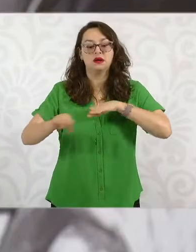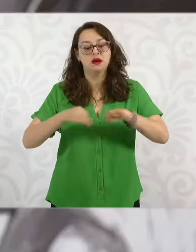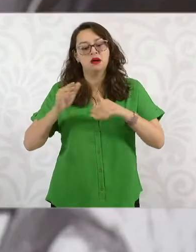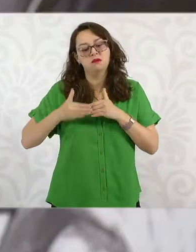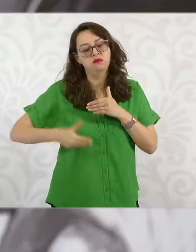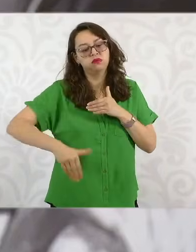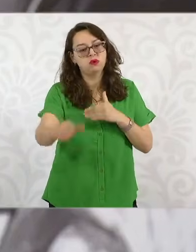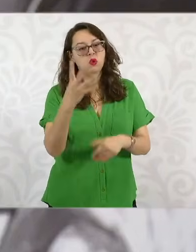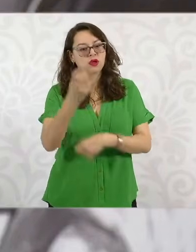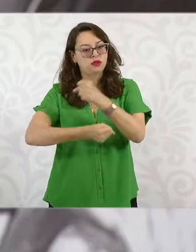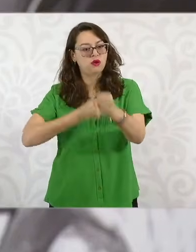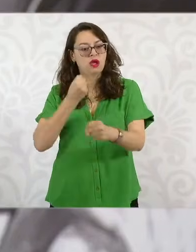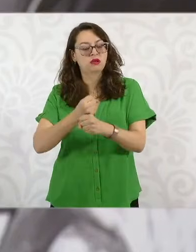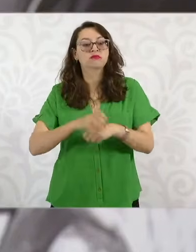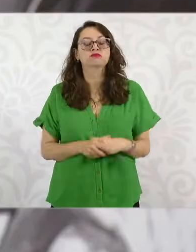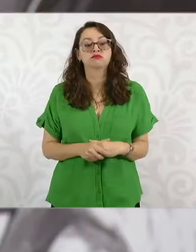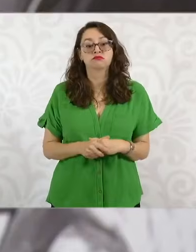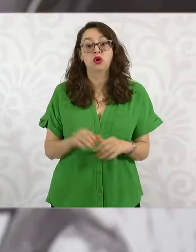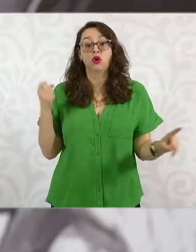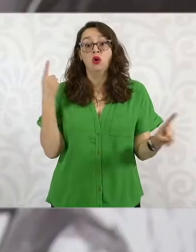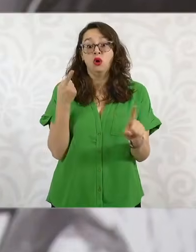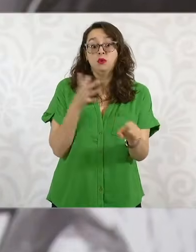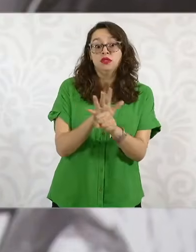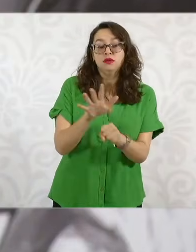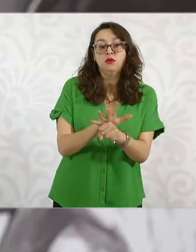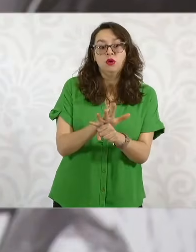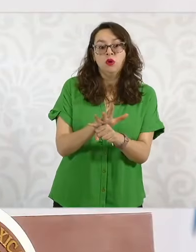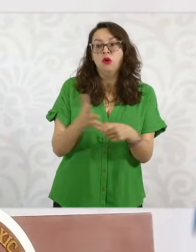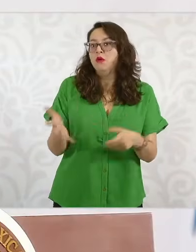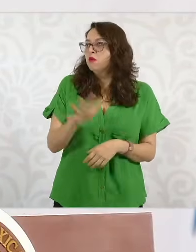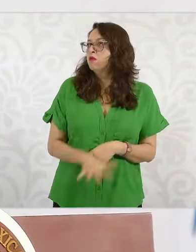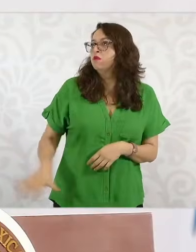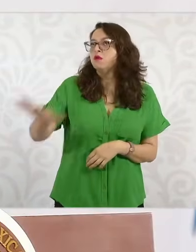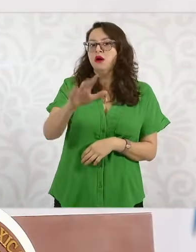Este proyecto está enfocado en fortalecer la soberanía sanitaria de México mediante